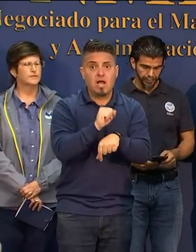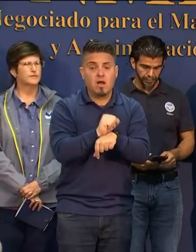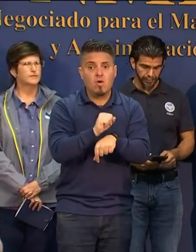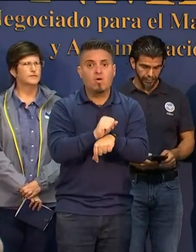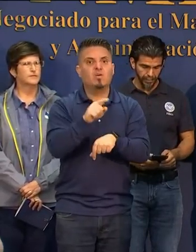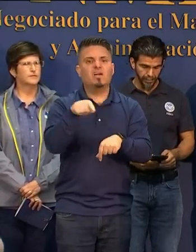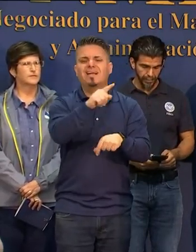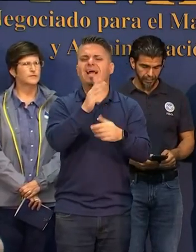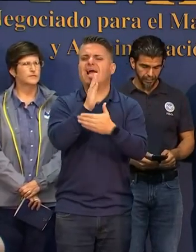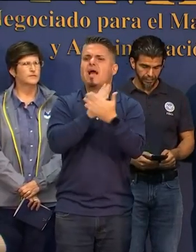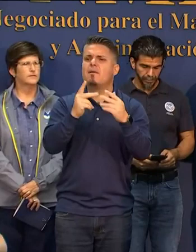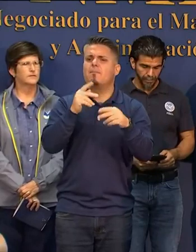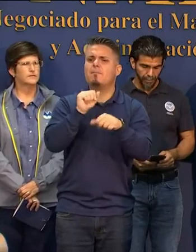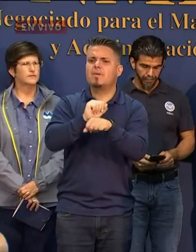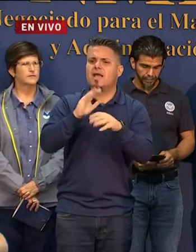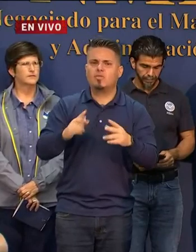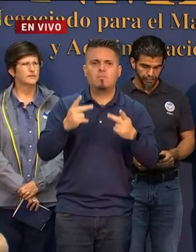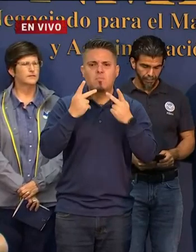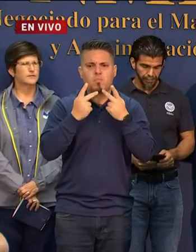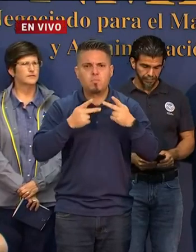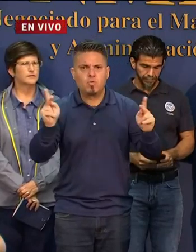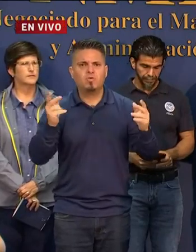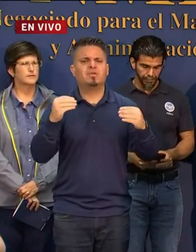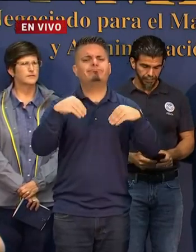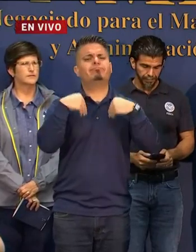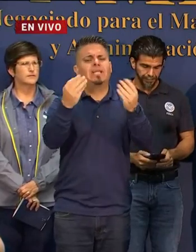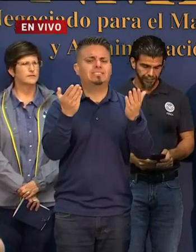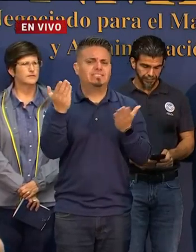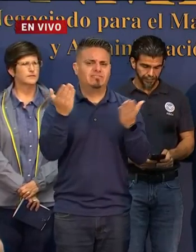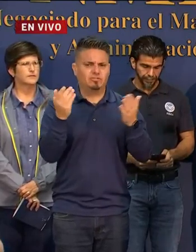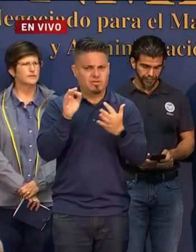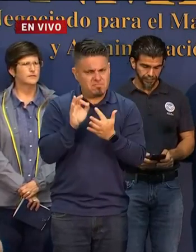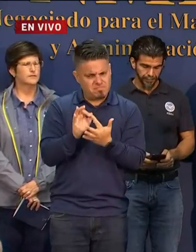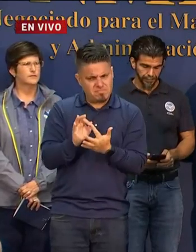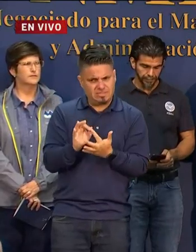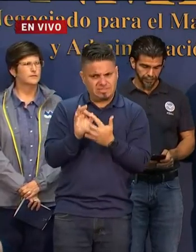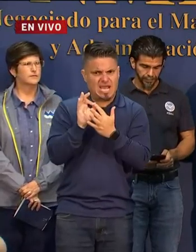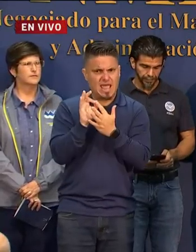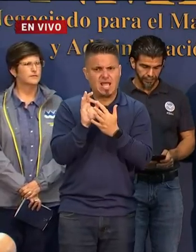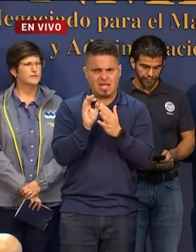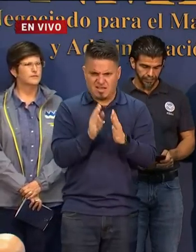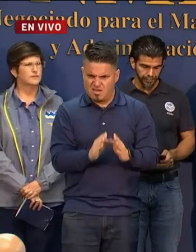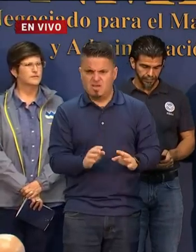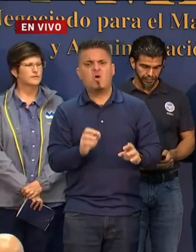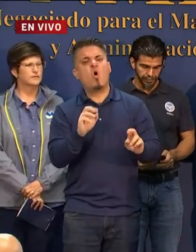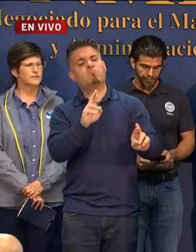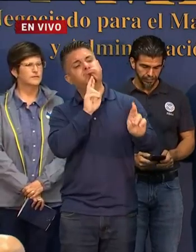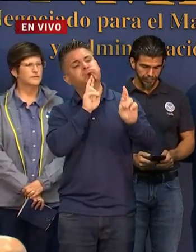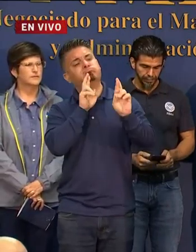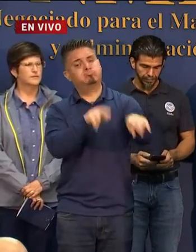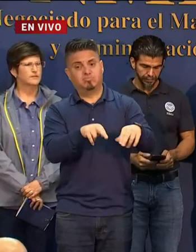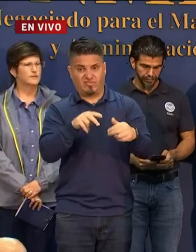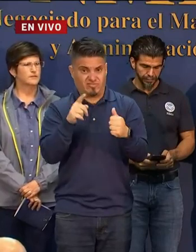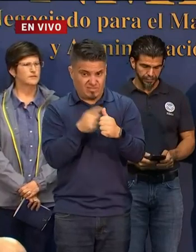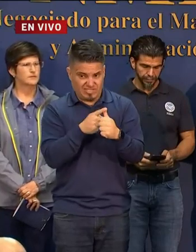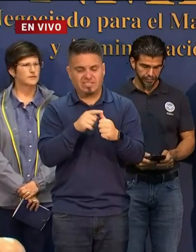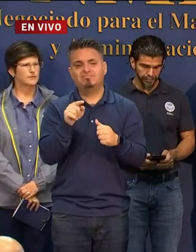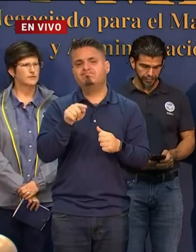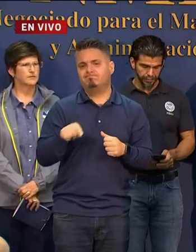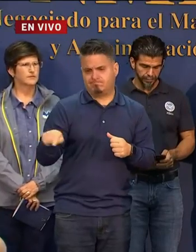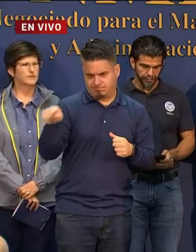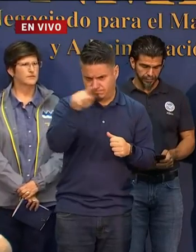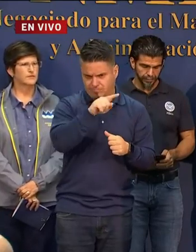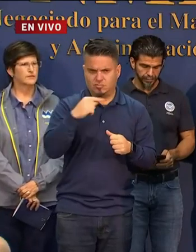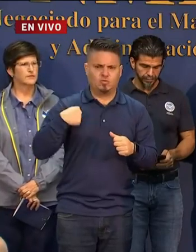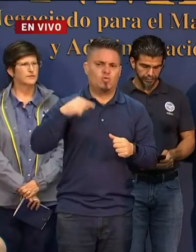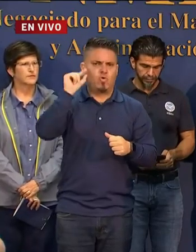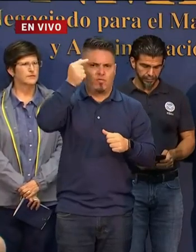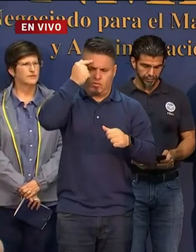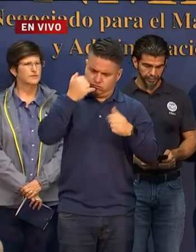CLASES EN LAS SE TENDRÁN QUE